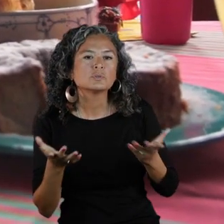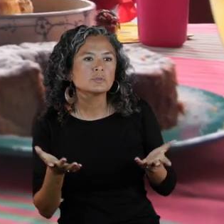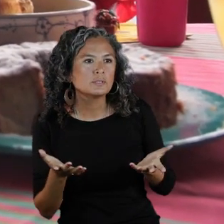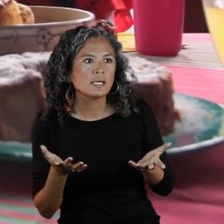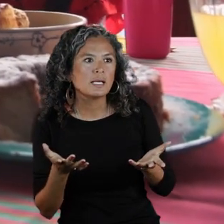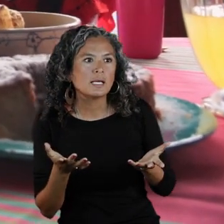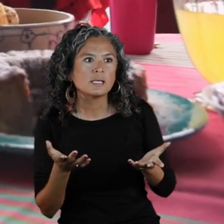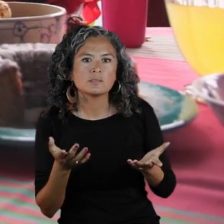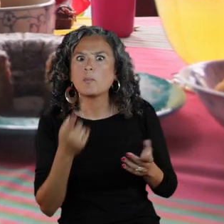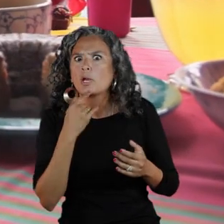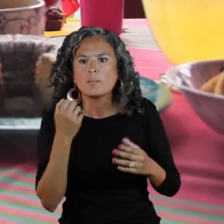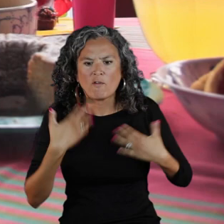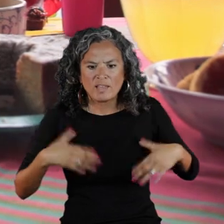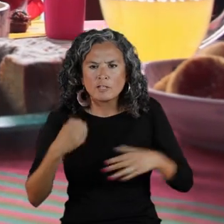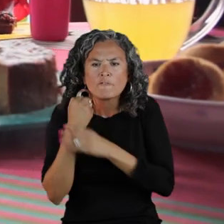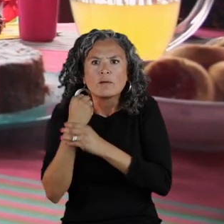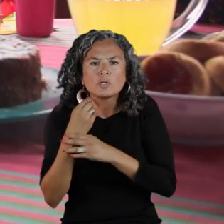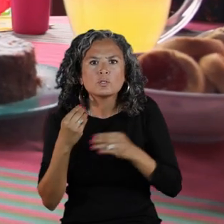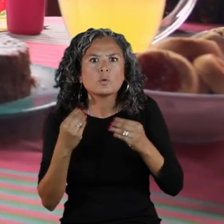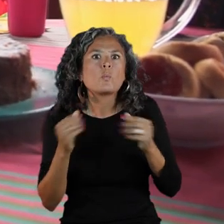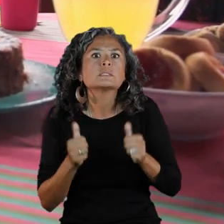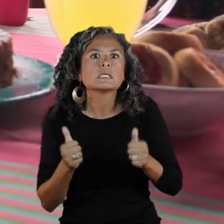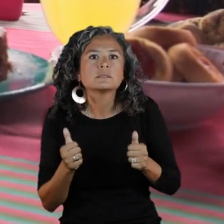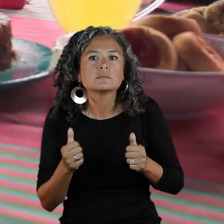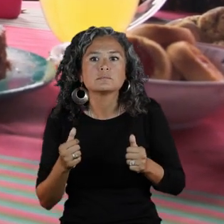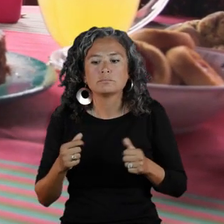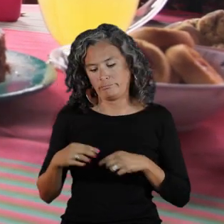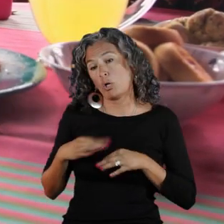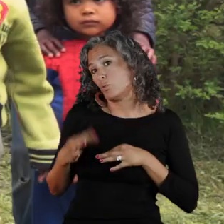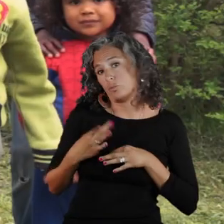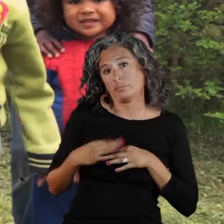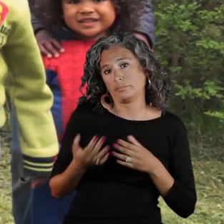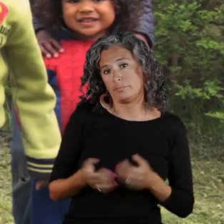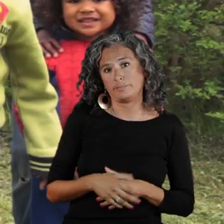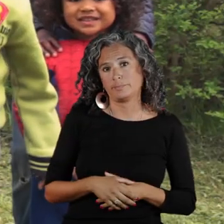¡Siempre encuentra una solución Martina, me parece bien lindo!